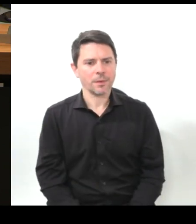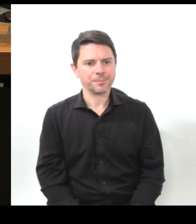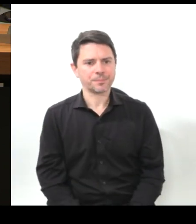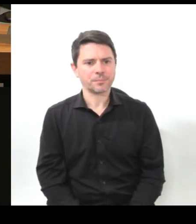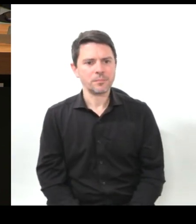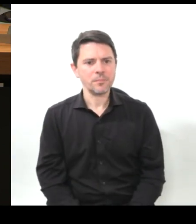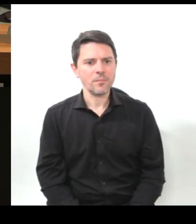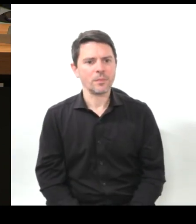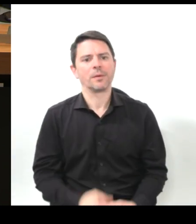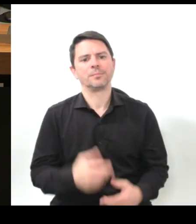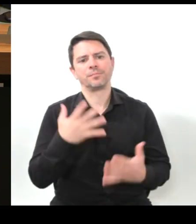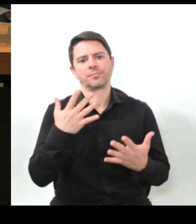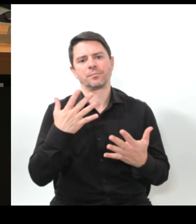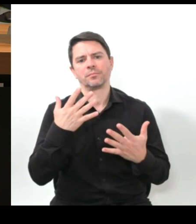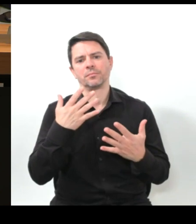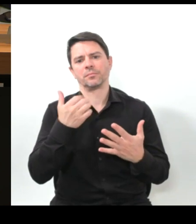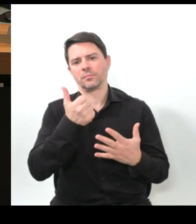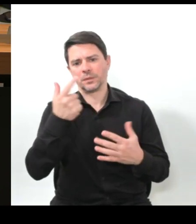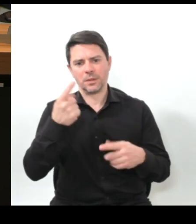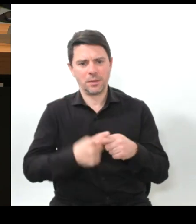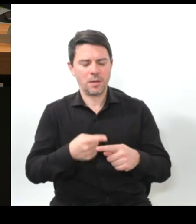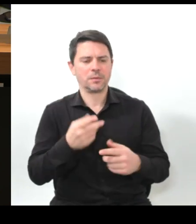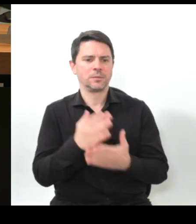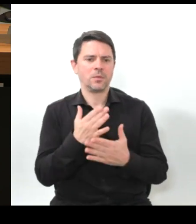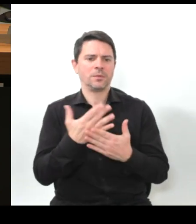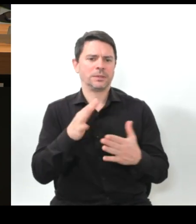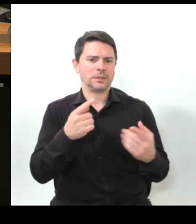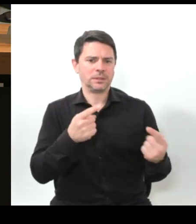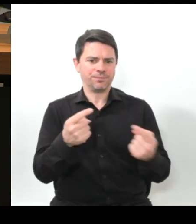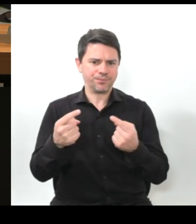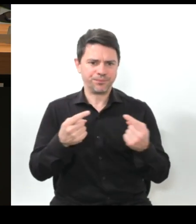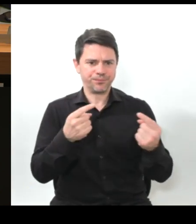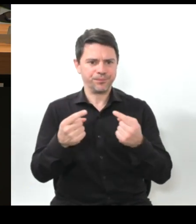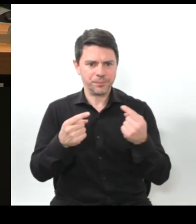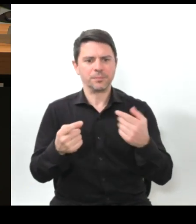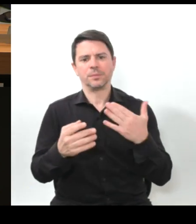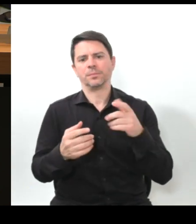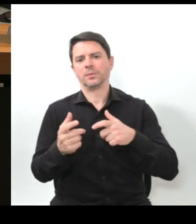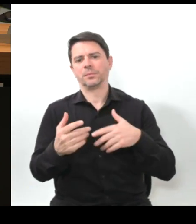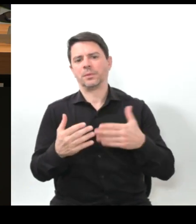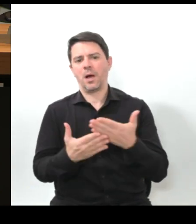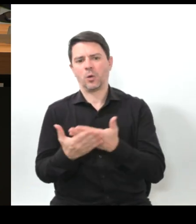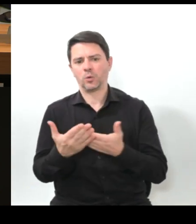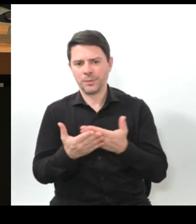in der Aussicht darauf, dass es bald eine finanzielle Entlastung gibt, sogar verschuldet haben.